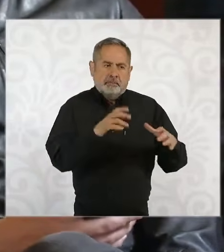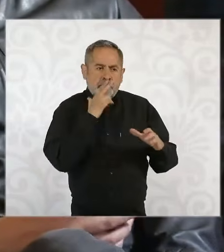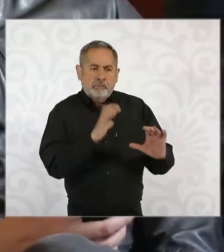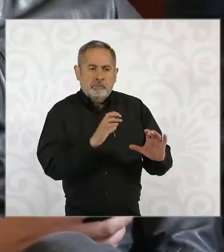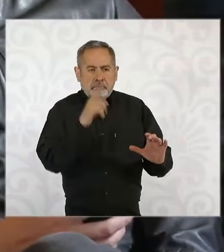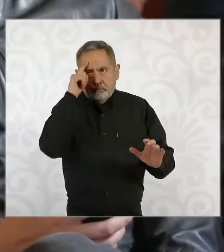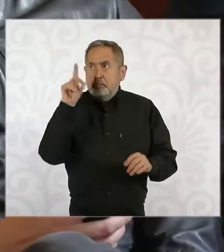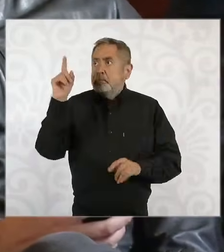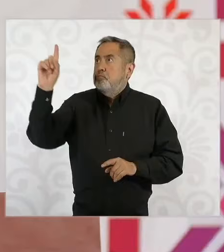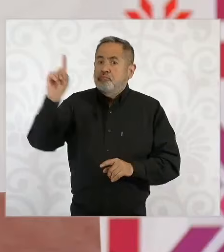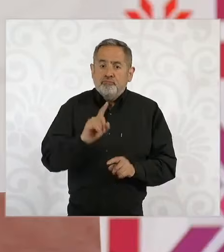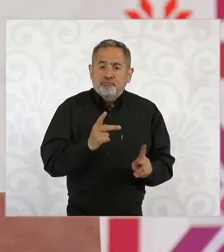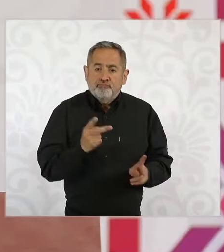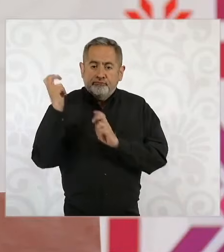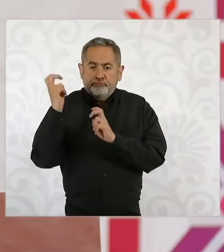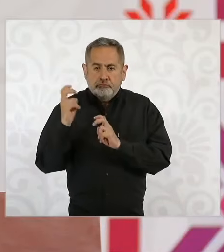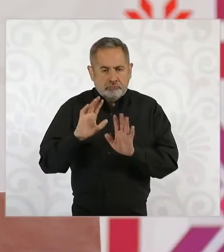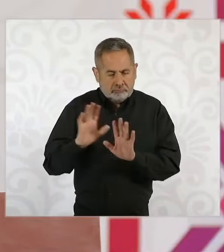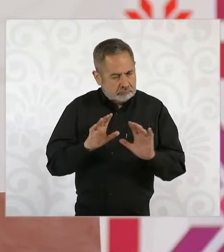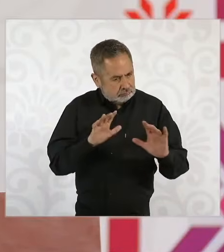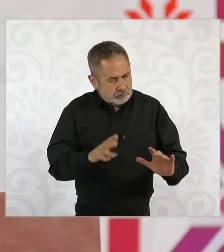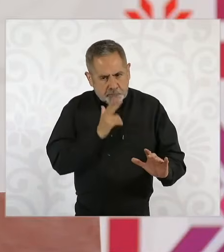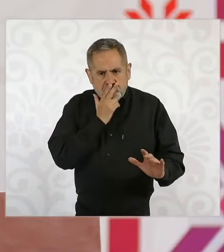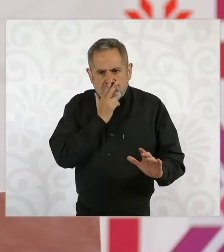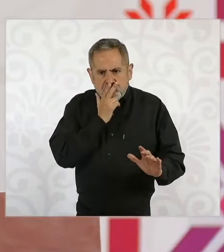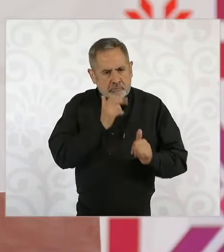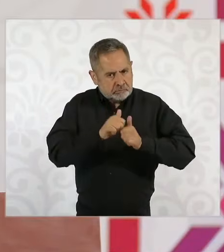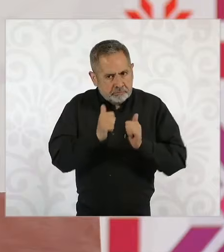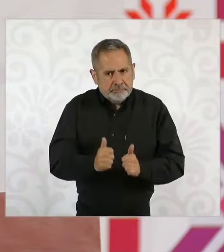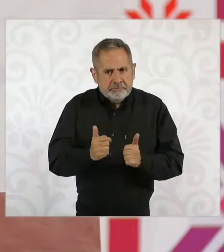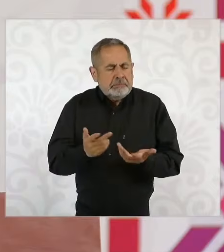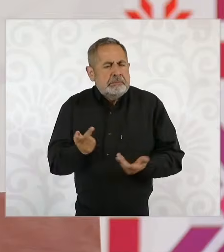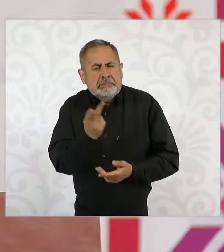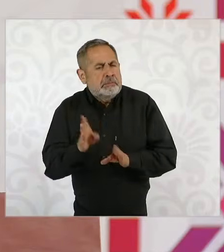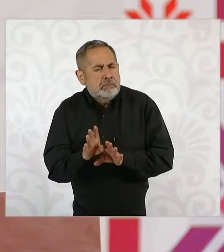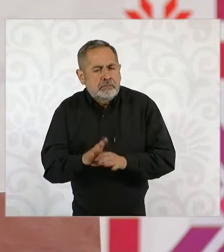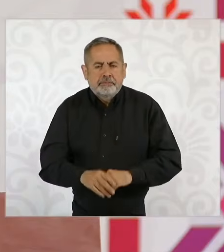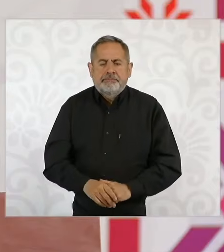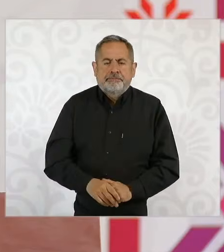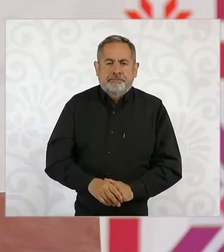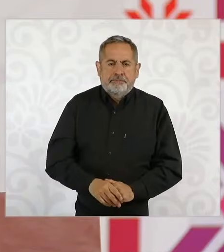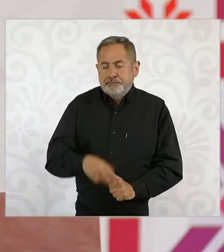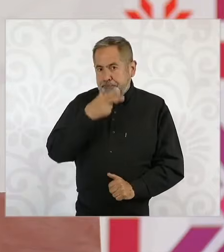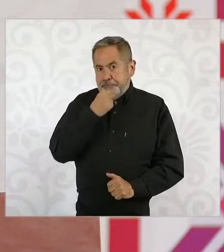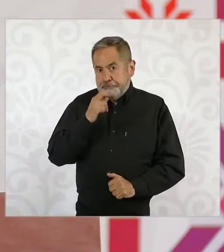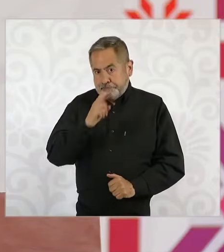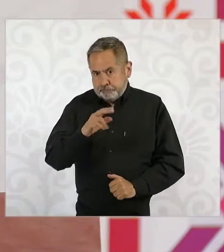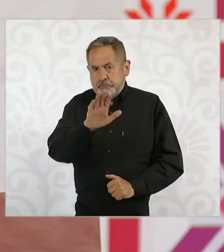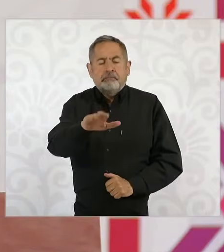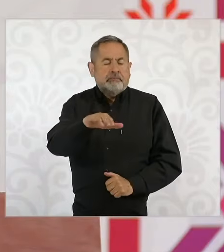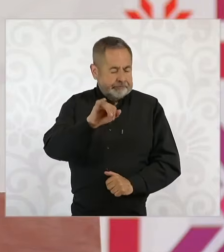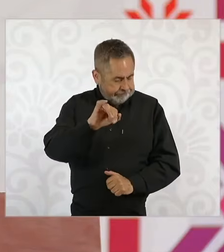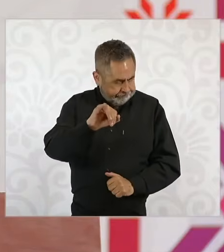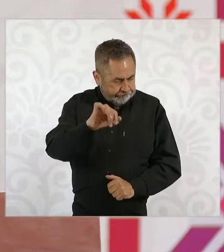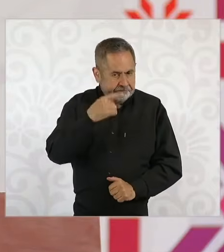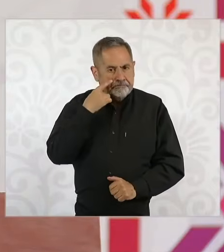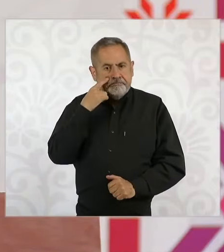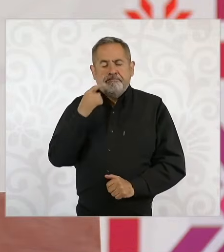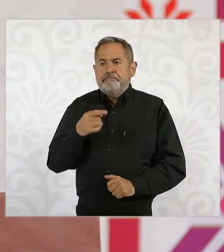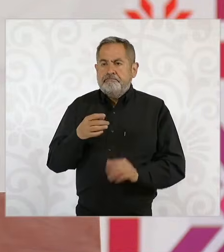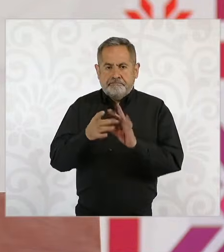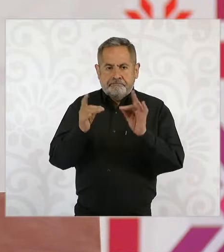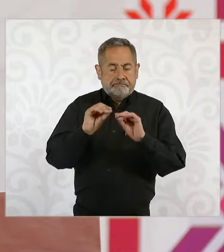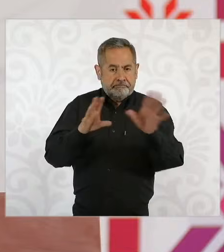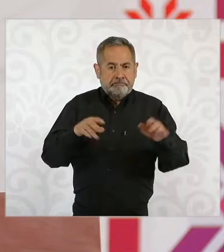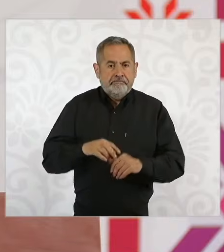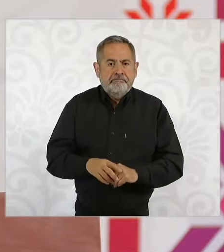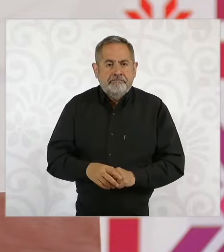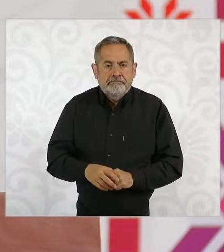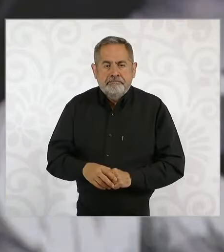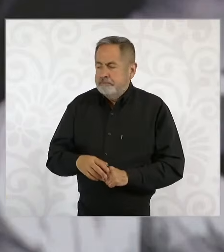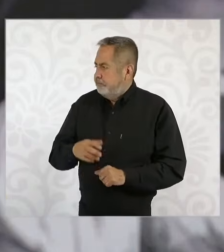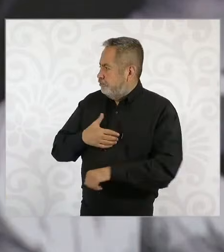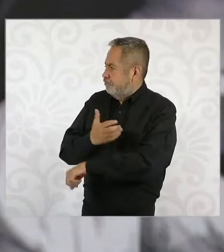tráfico de piezas? Sí, totalmente. Este México, hay que comentarlo, como dicen nuestros colegas